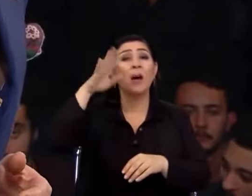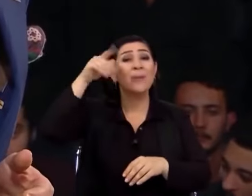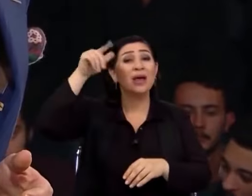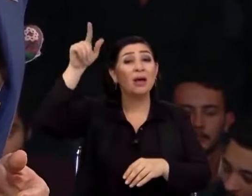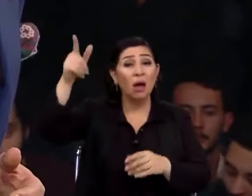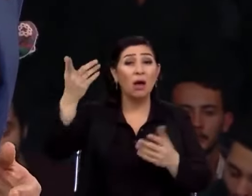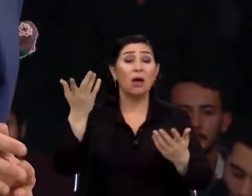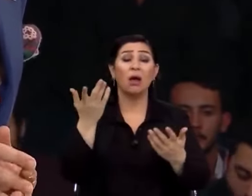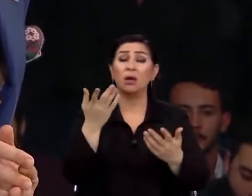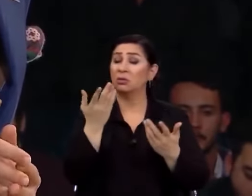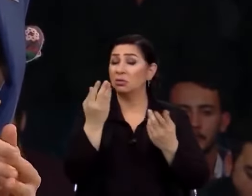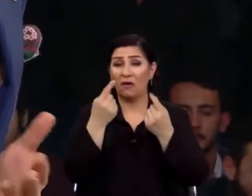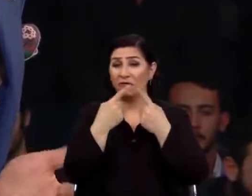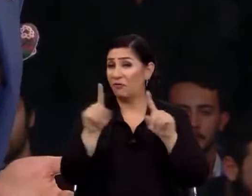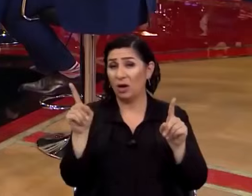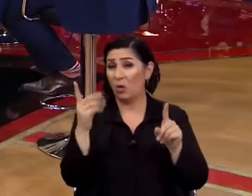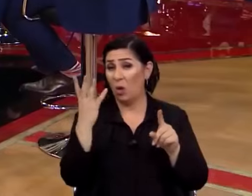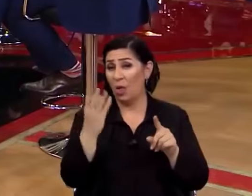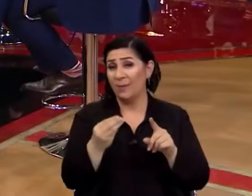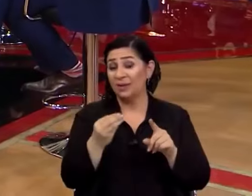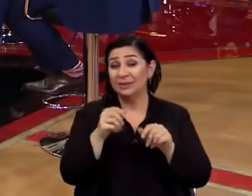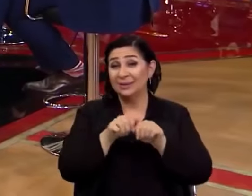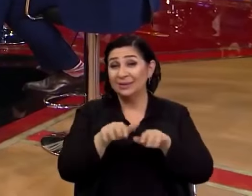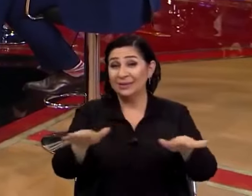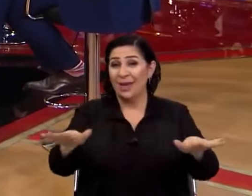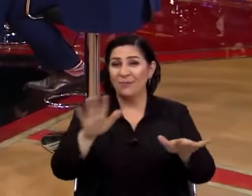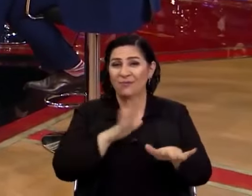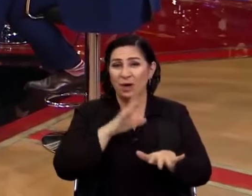herhalde işler daha yolunda gidiyor öyle bir